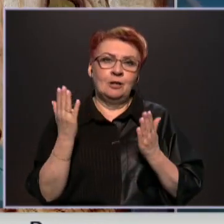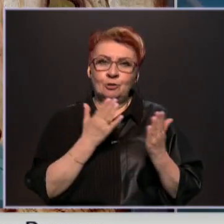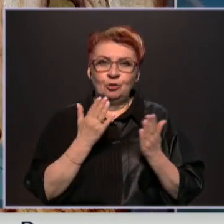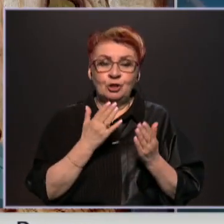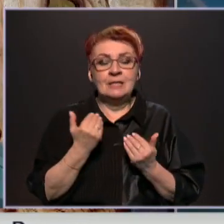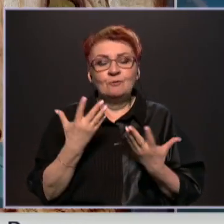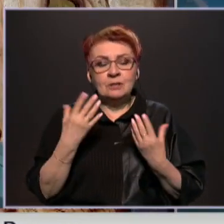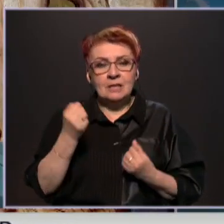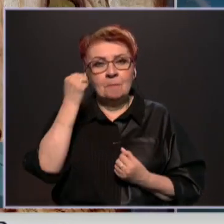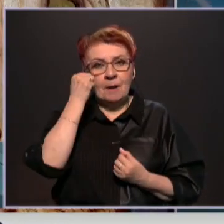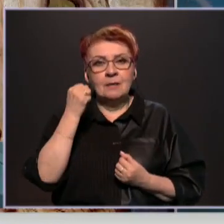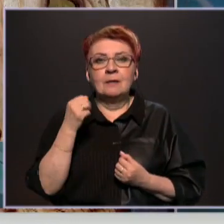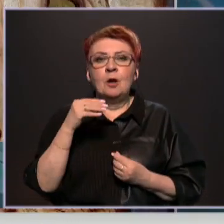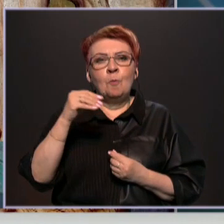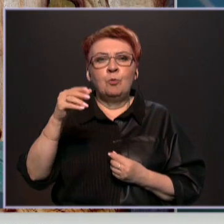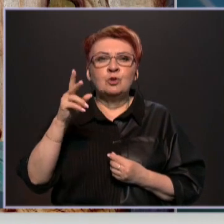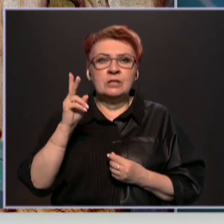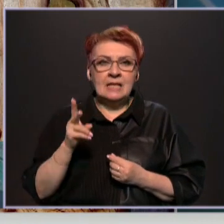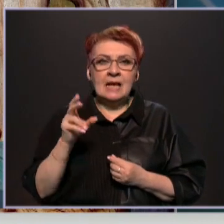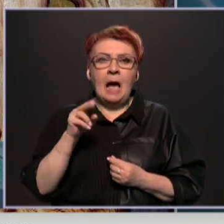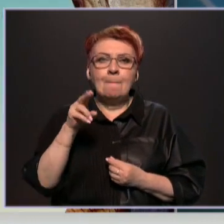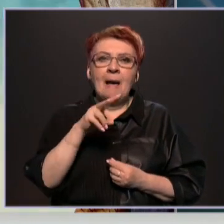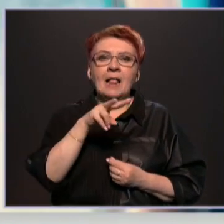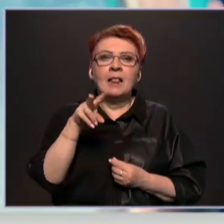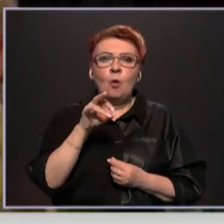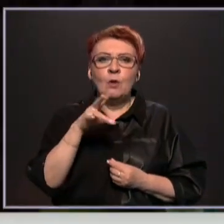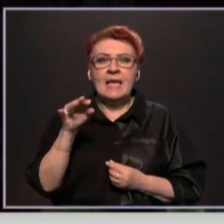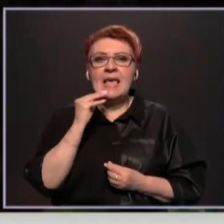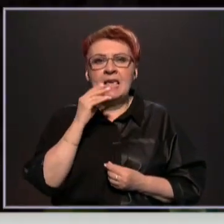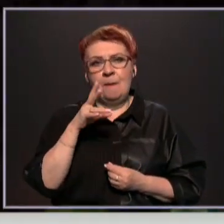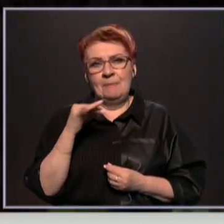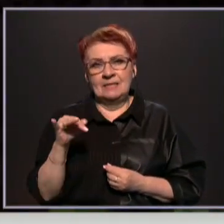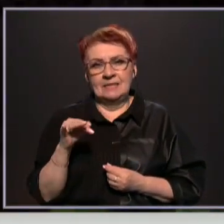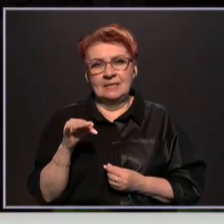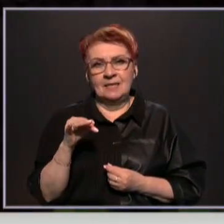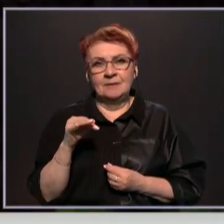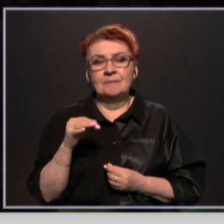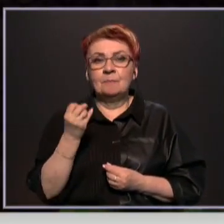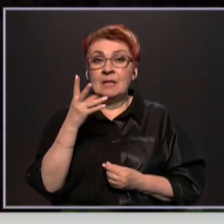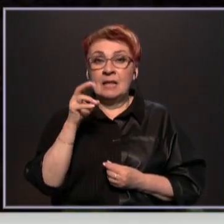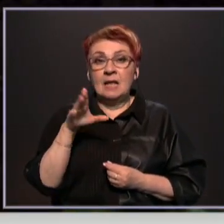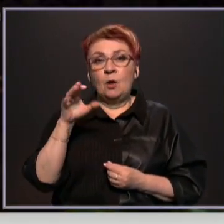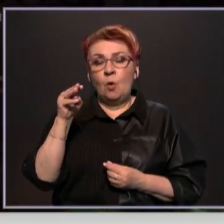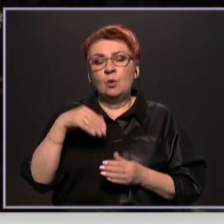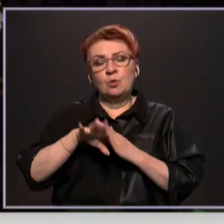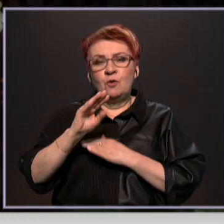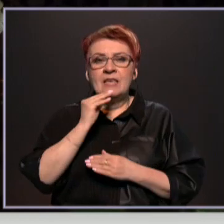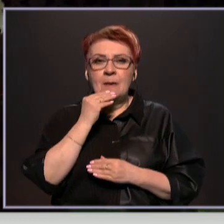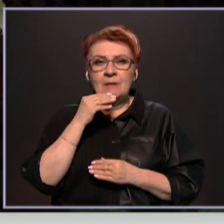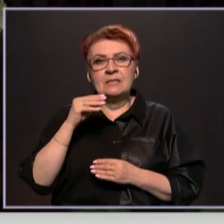преподобного пустынника аполлония египетского в 15 лет Он ушел в египетскую пустыню где стяжал